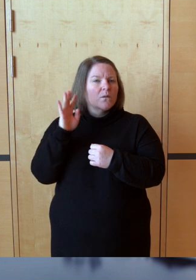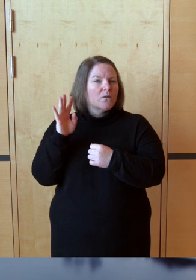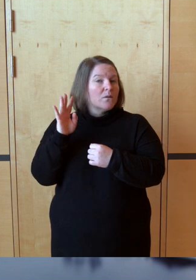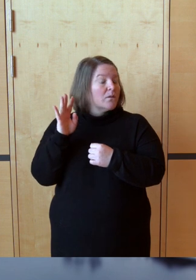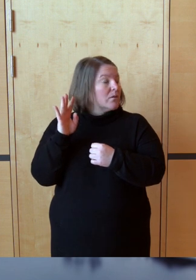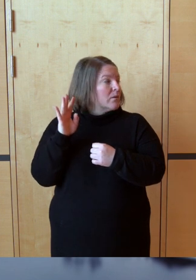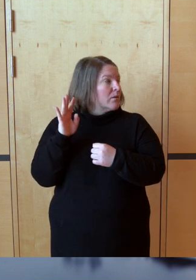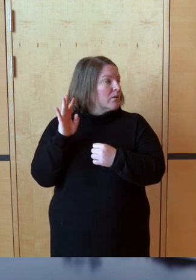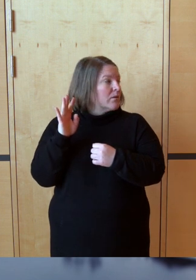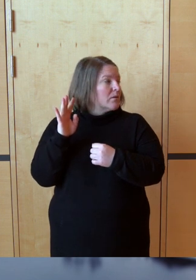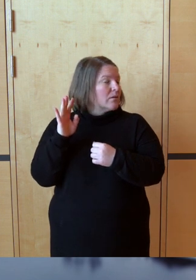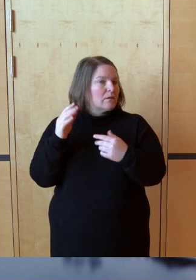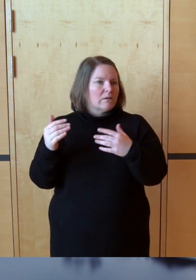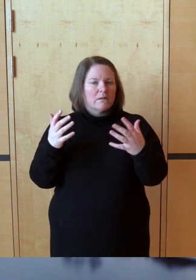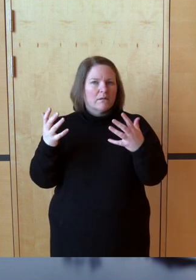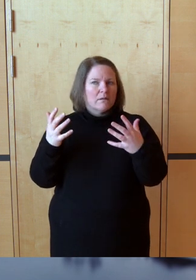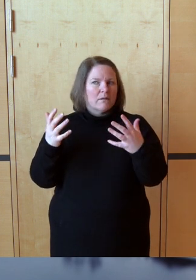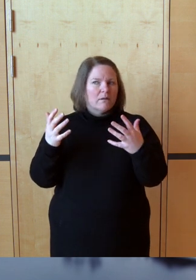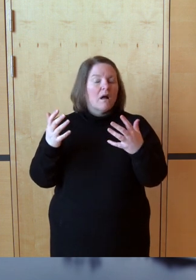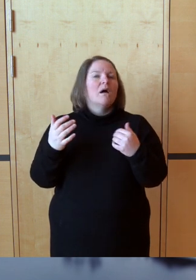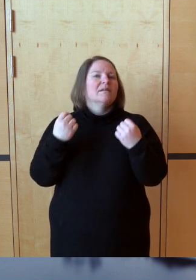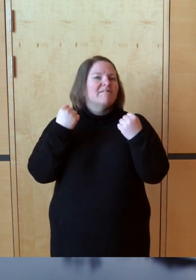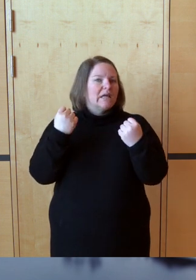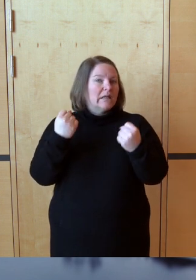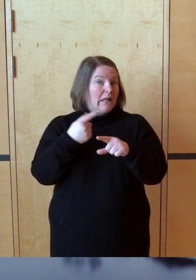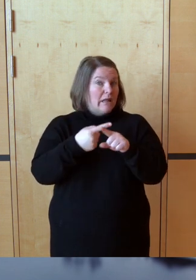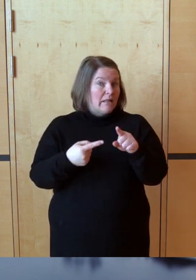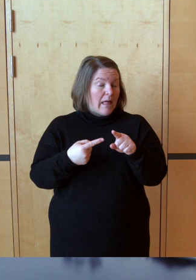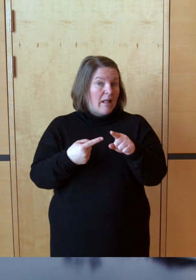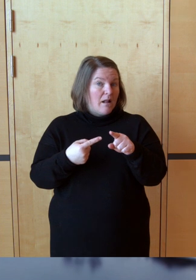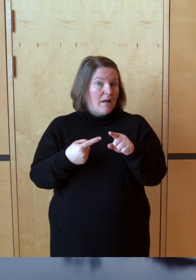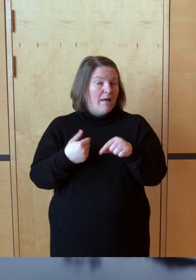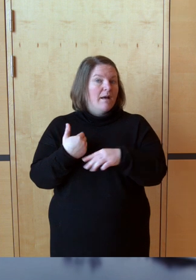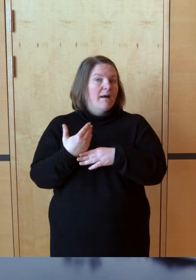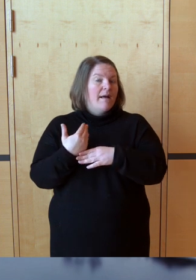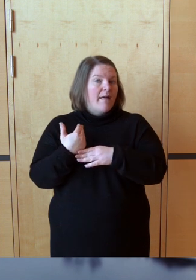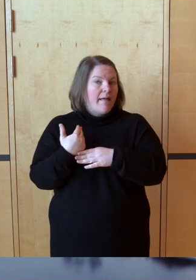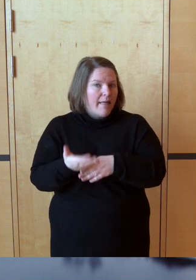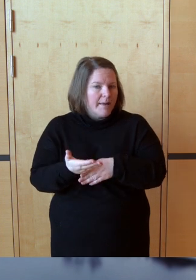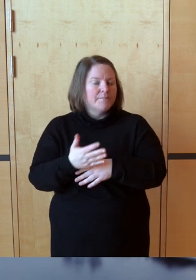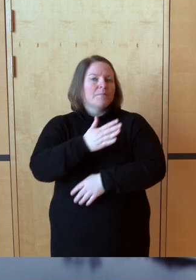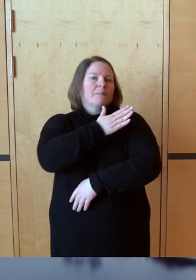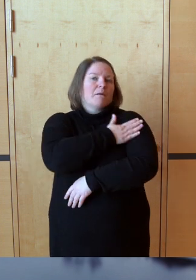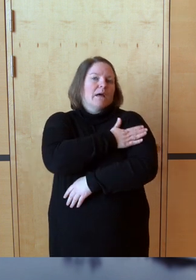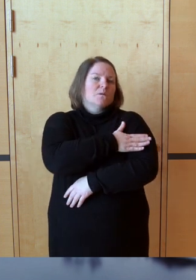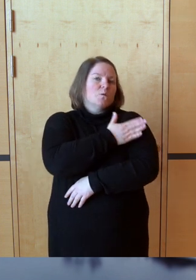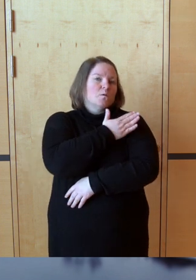En viktig faktor i det här som du sa också den här personalen Och vad de tycker